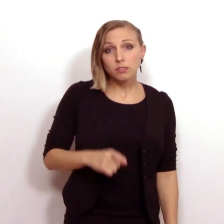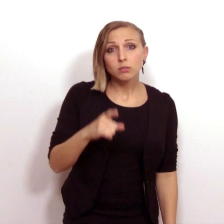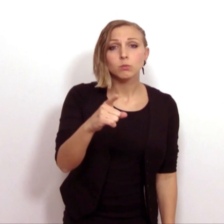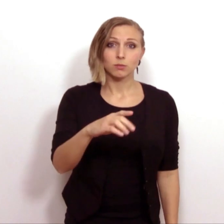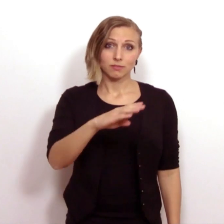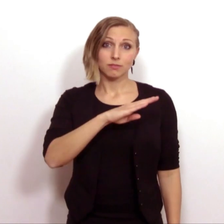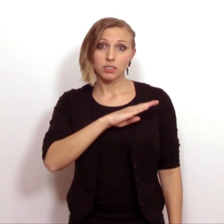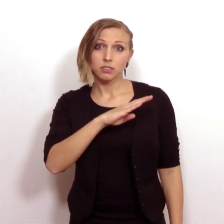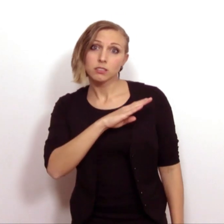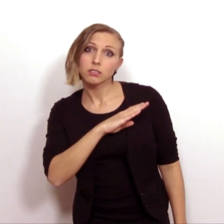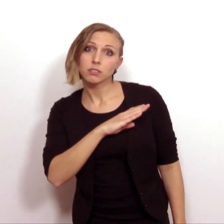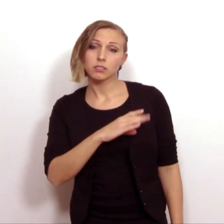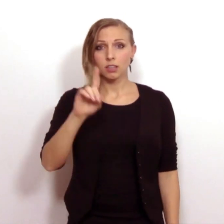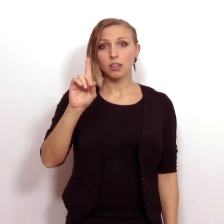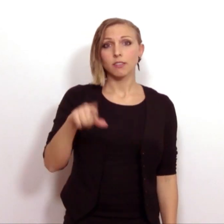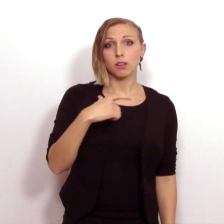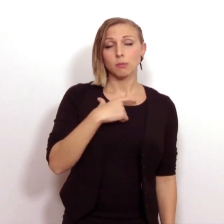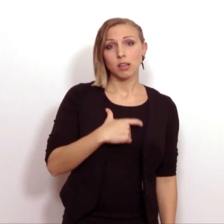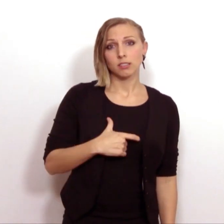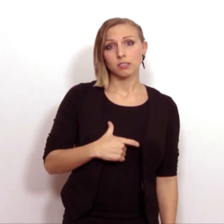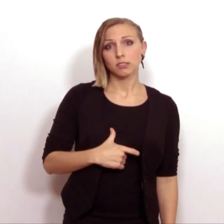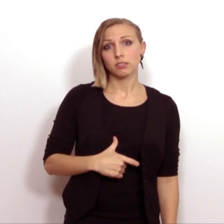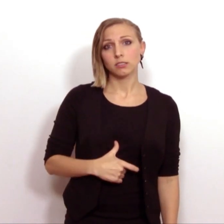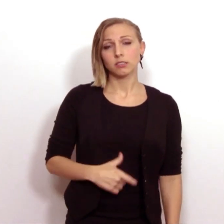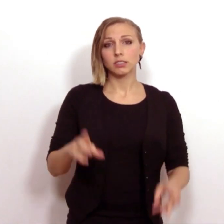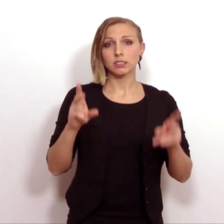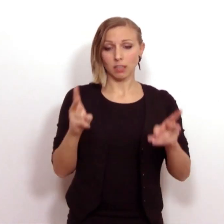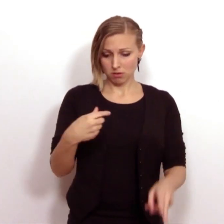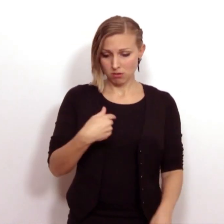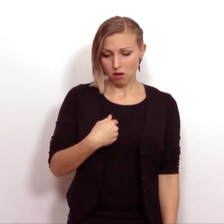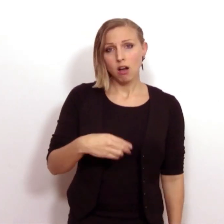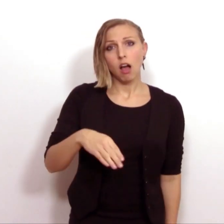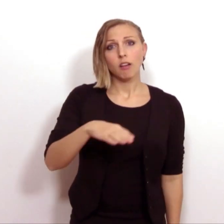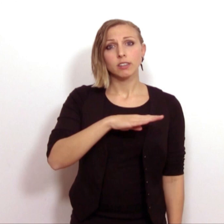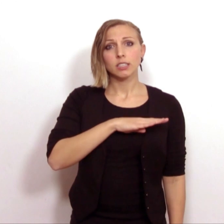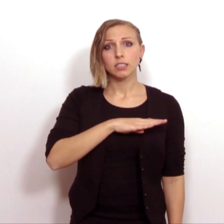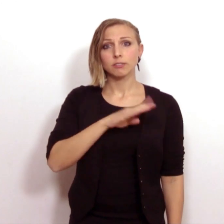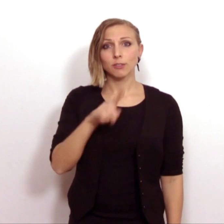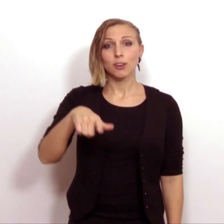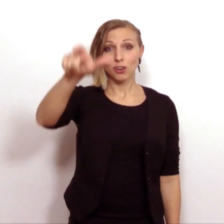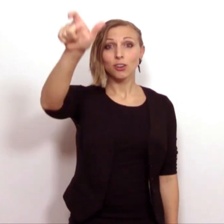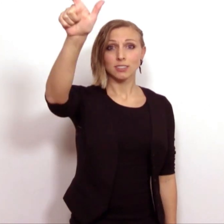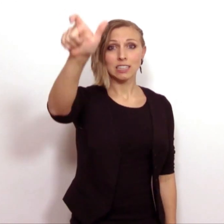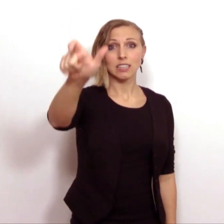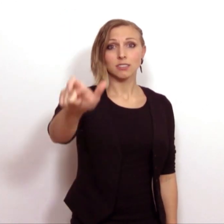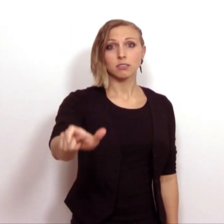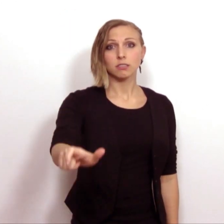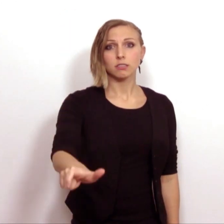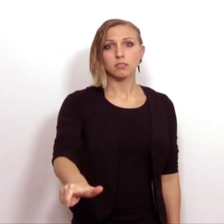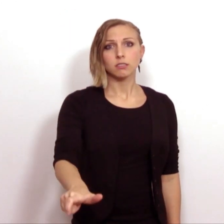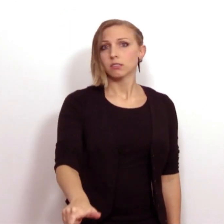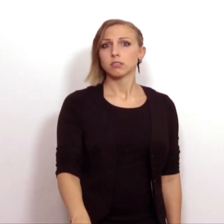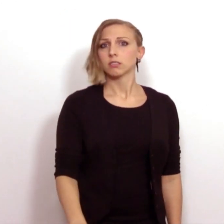Att du är där för mig, som jag är där för dig.